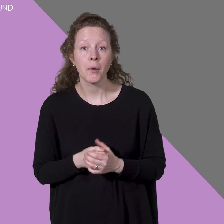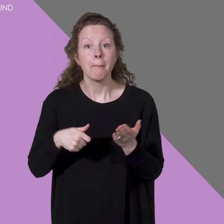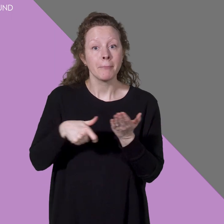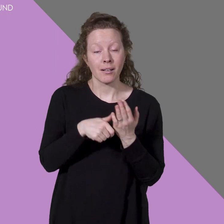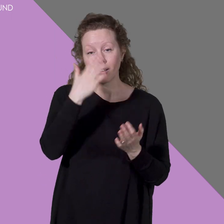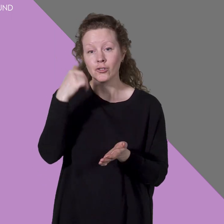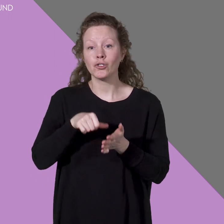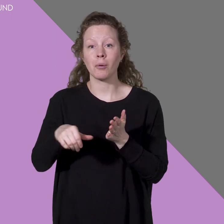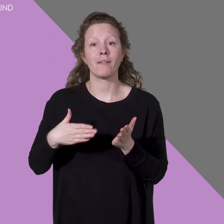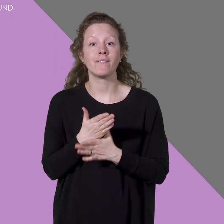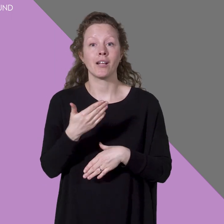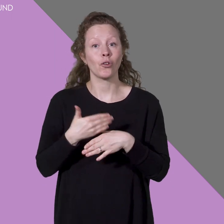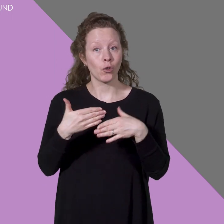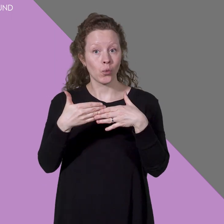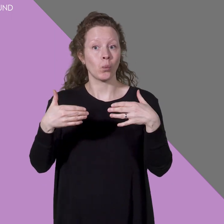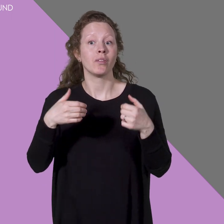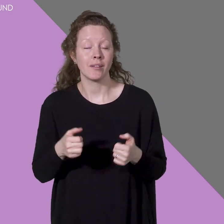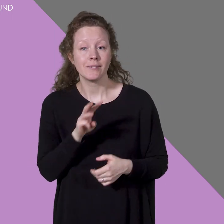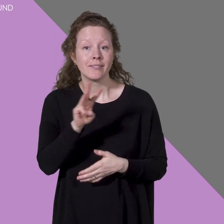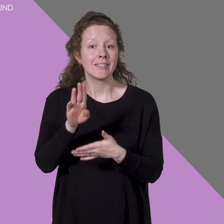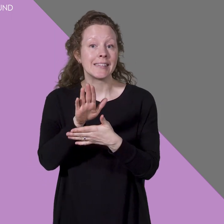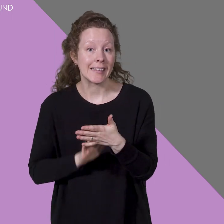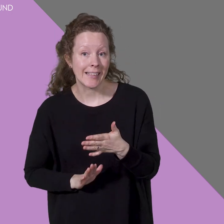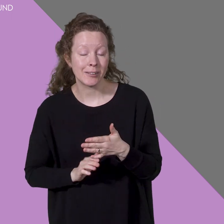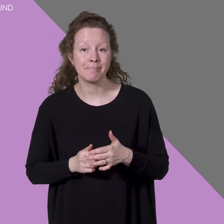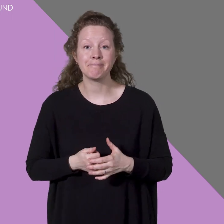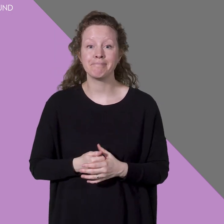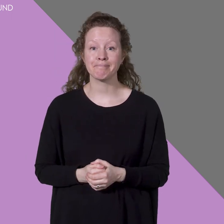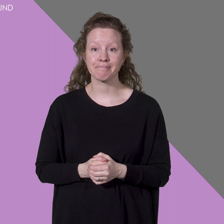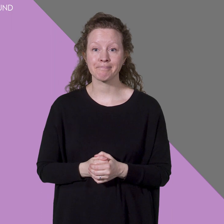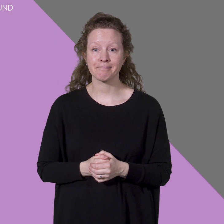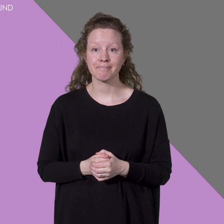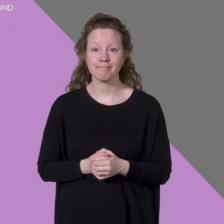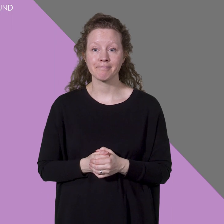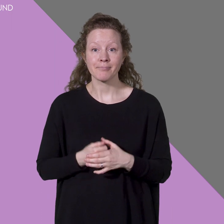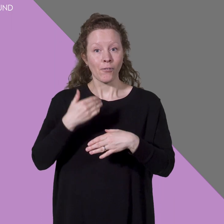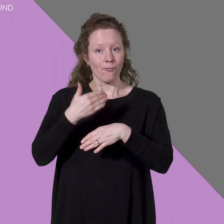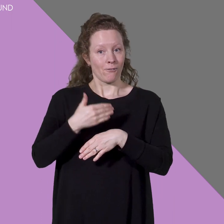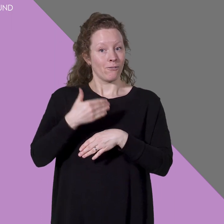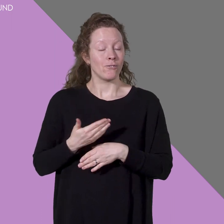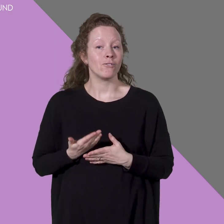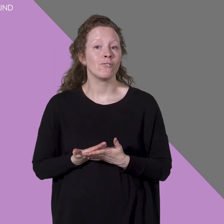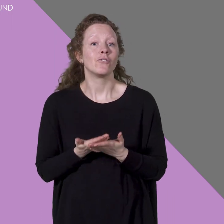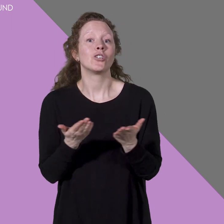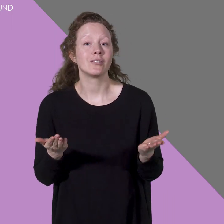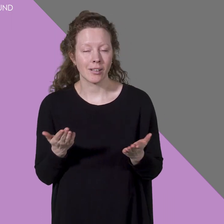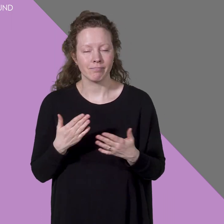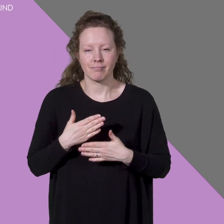Biljetter kan köpas på Teatteri Tottis webbplats. Biljettförsäljningen har börjat också till pjäsen -